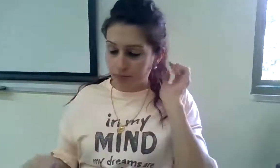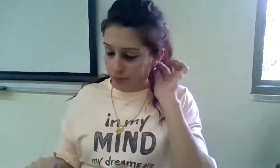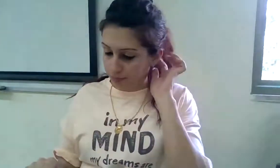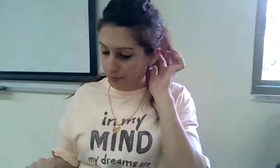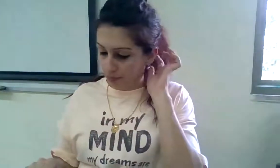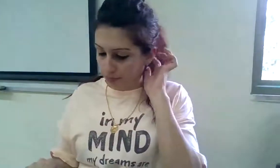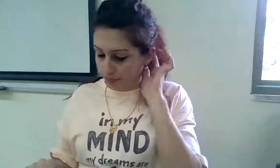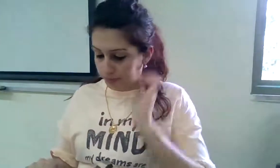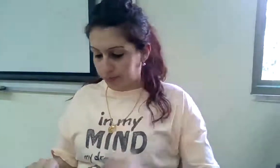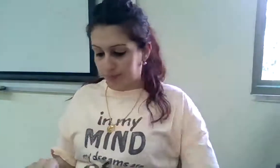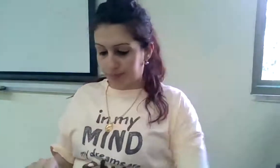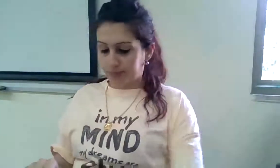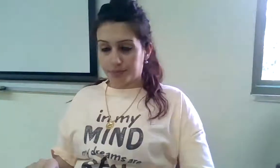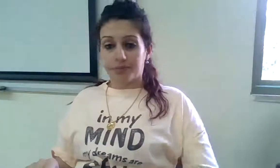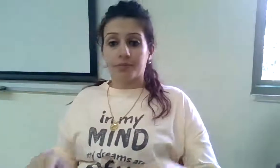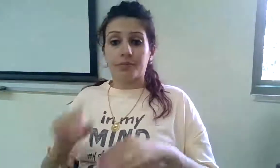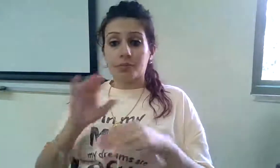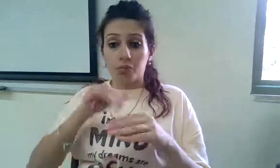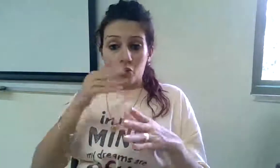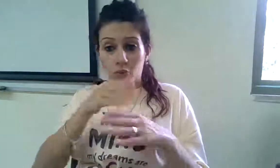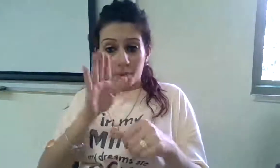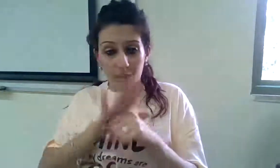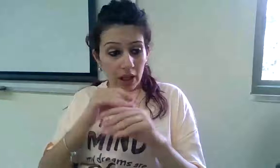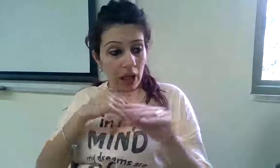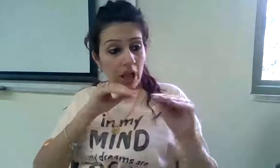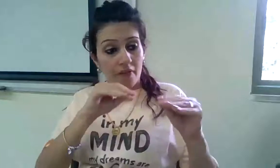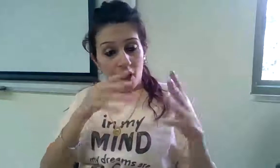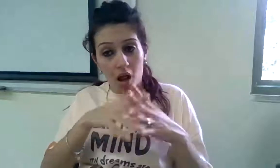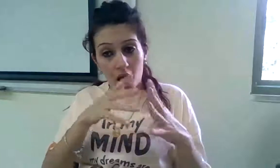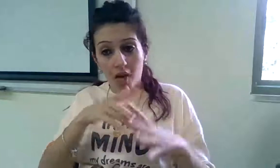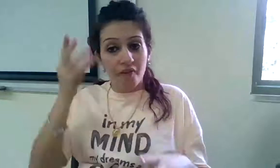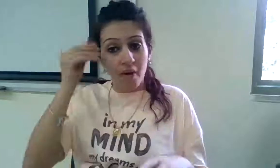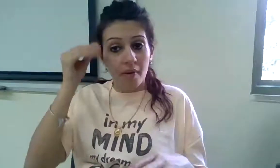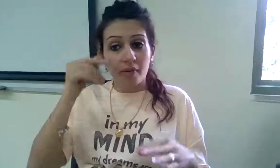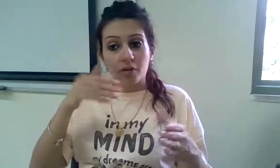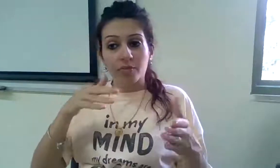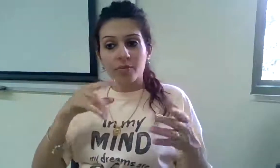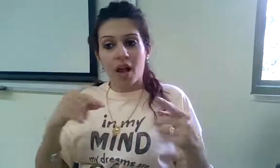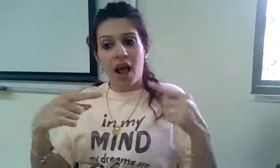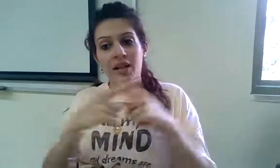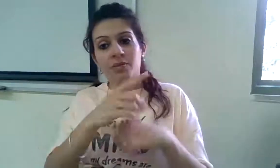تذكروا جيدا بأننا نحن المختصين لذلك فأن علينا قيادة هذا الأمر